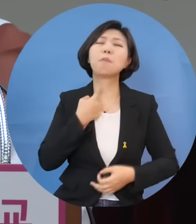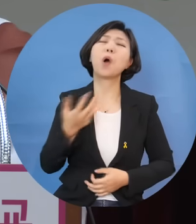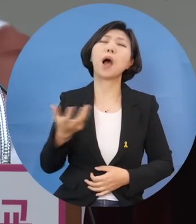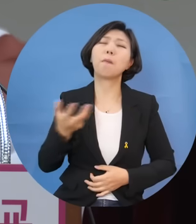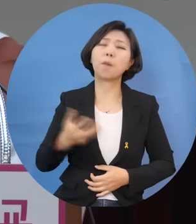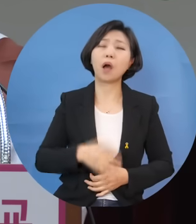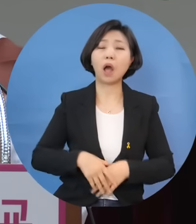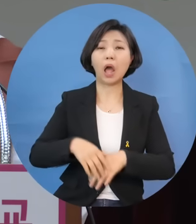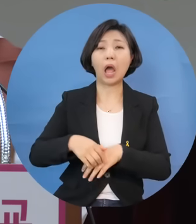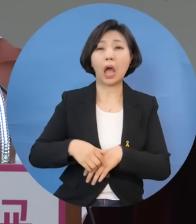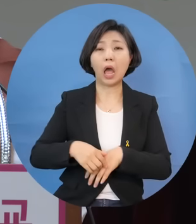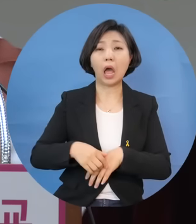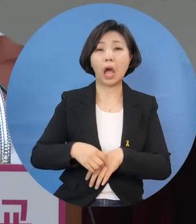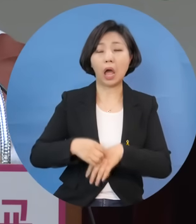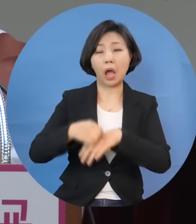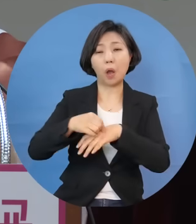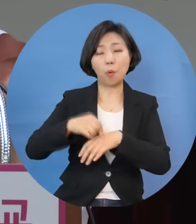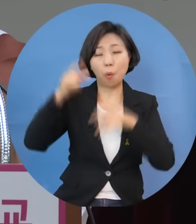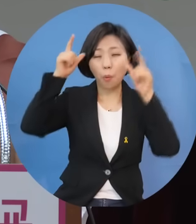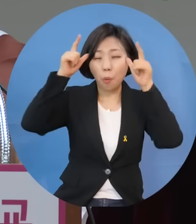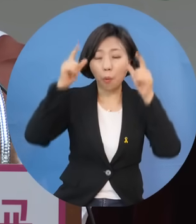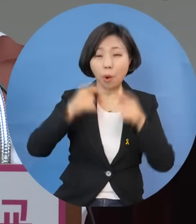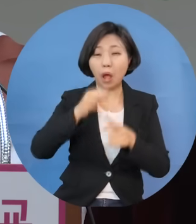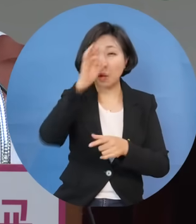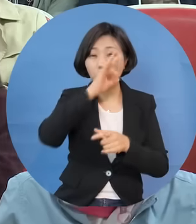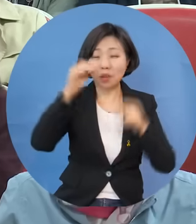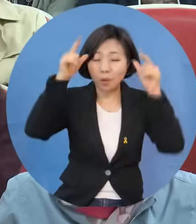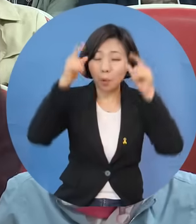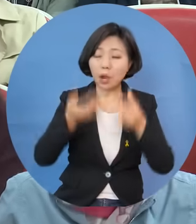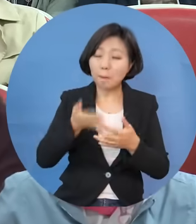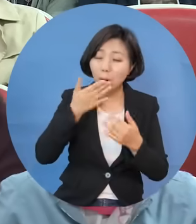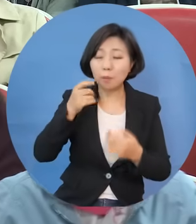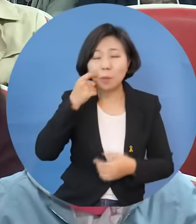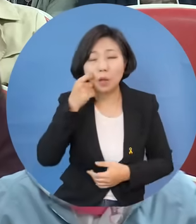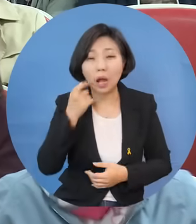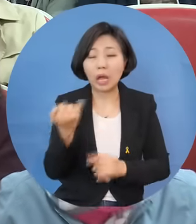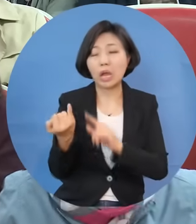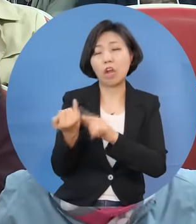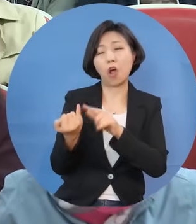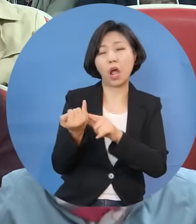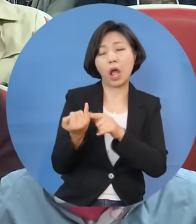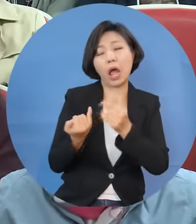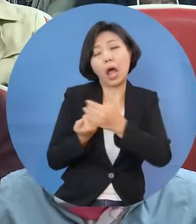고기도 못 먹죠. 여자도 한 번 못 안아보죠. (청중 웃음)